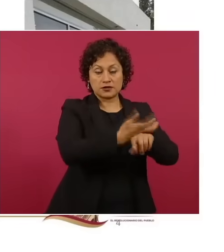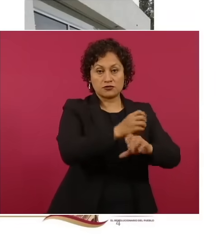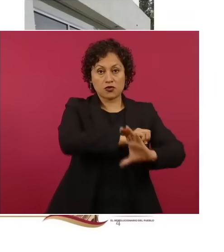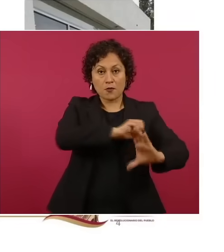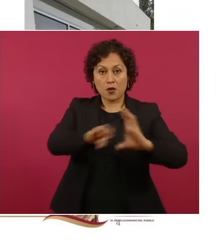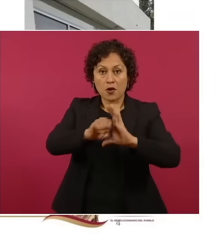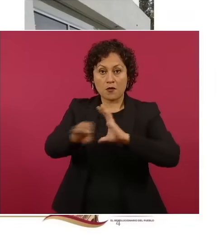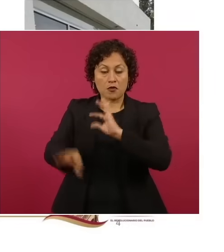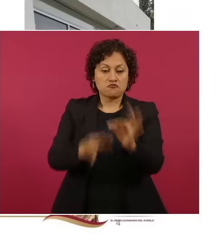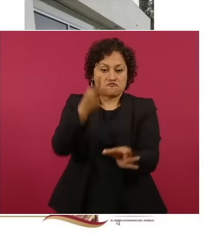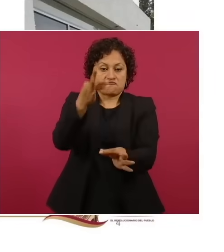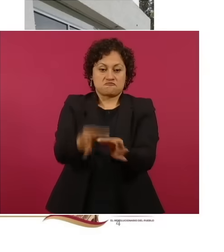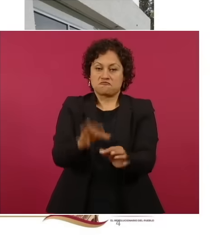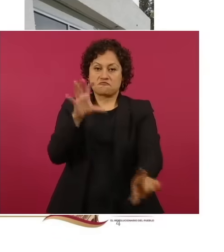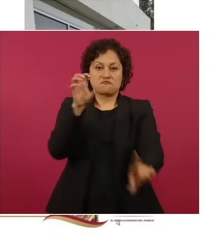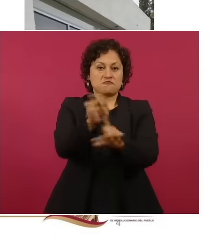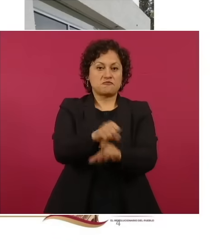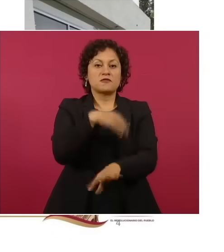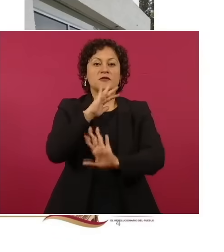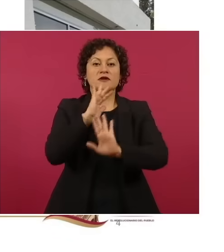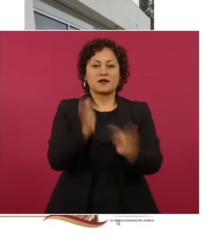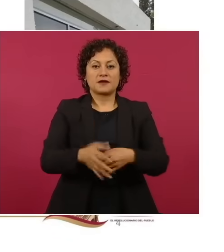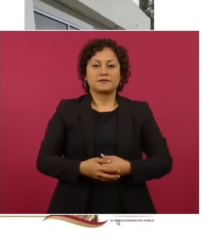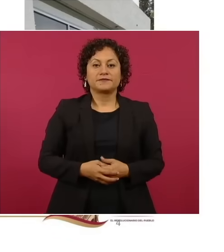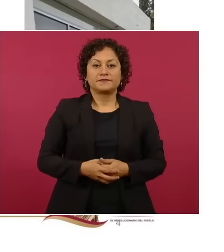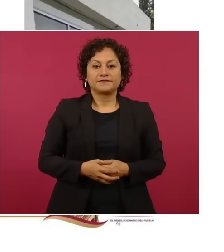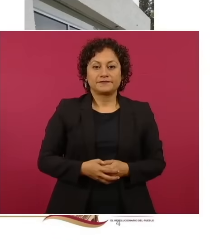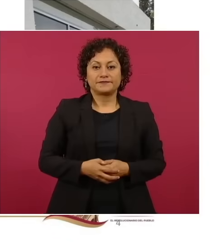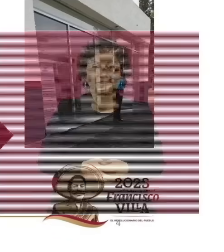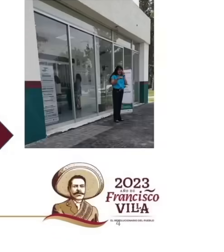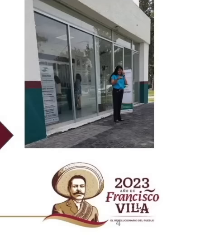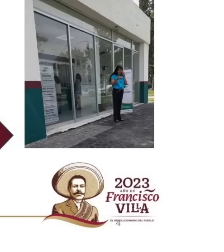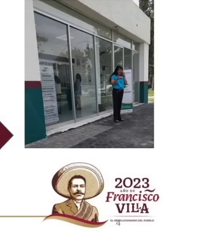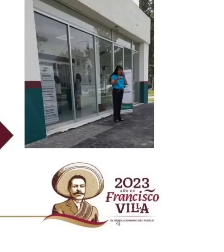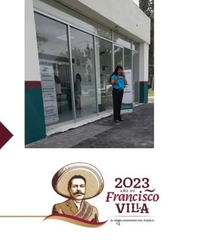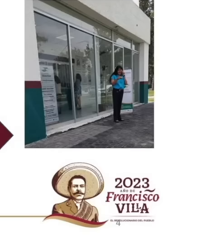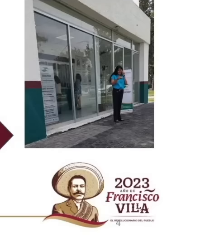con rendimientos y seguridad esto quedó marcado desde el inicio de la administración y estamos